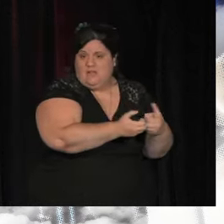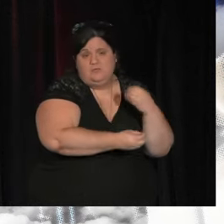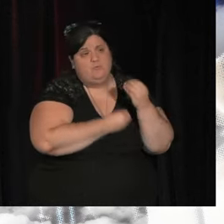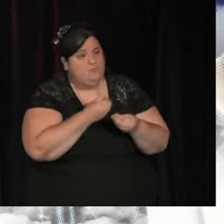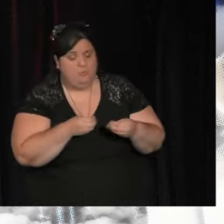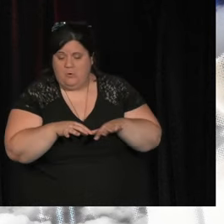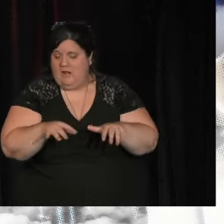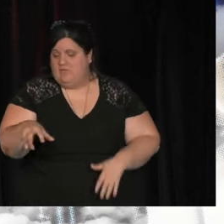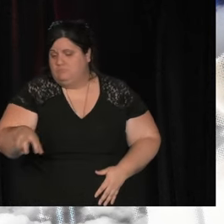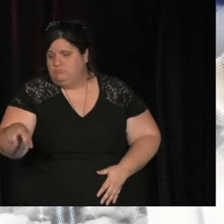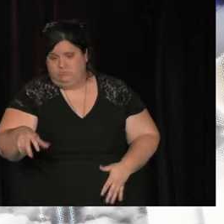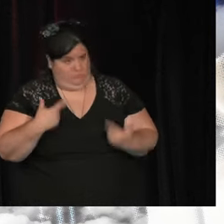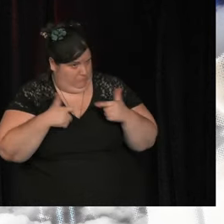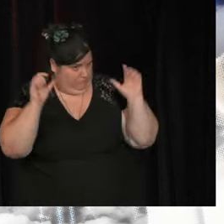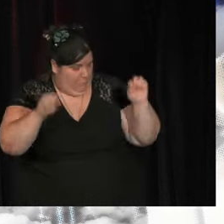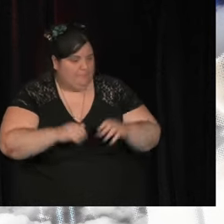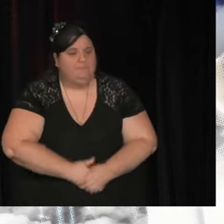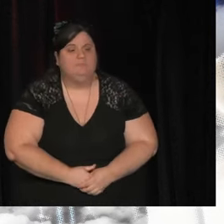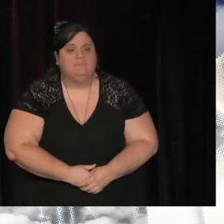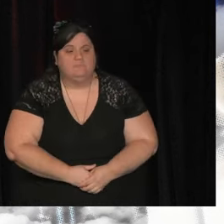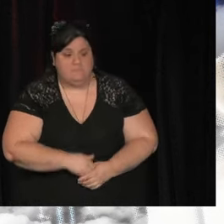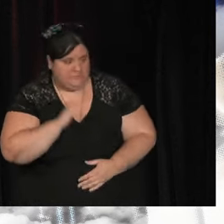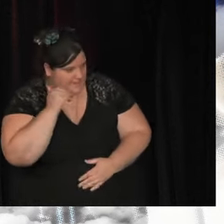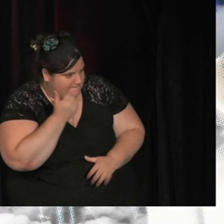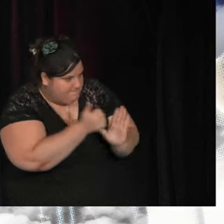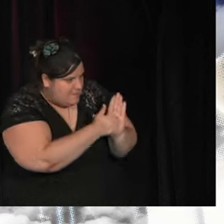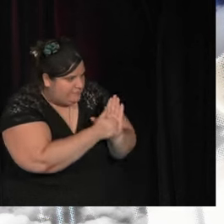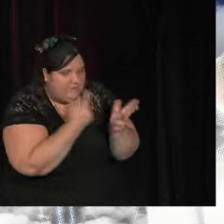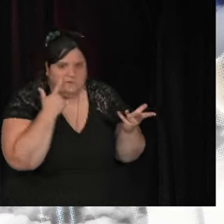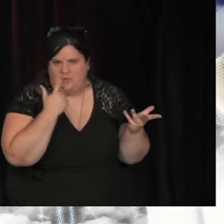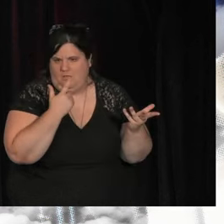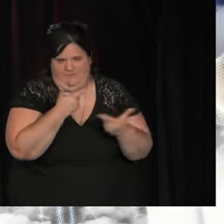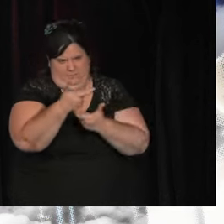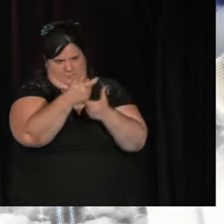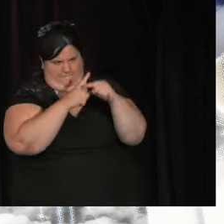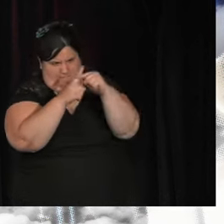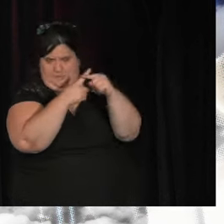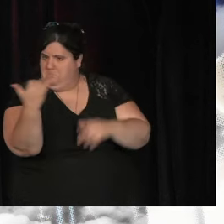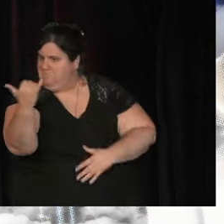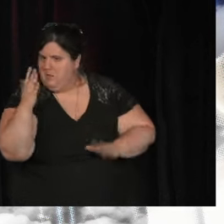Et c'est pour ça qu'il y a des persos qui sont beaucoup plus abordables où il n'y a pas forcément besoin de viser. Il y en a d'autres qu'il faut bien mieux viser.